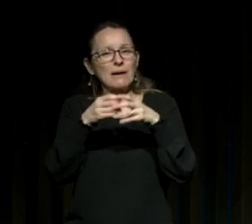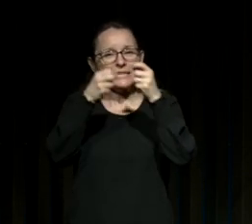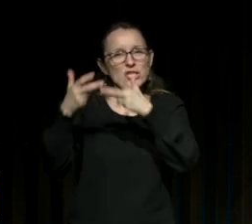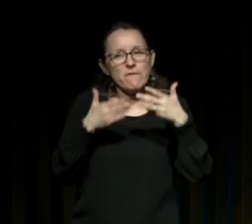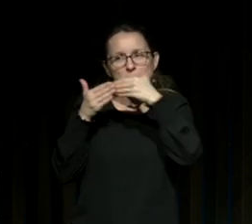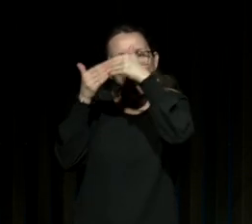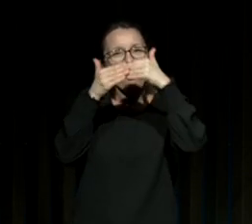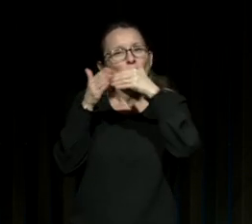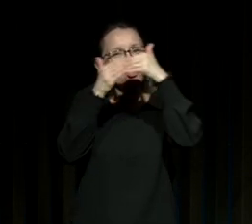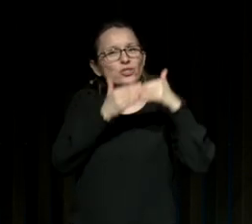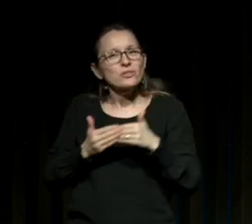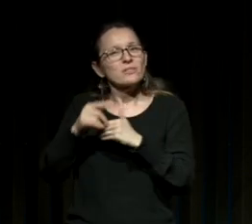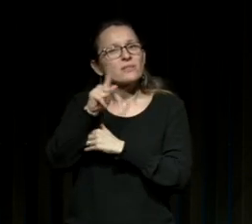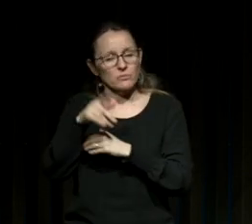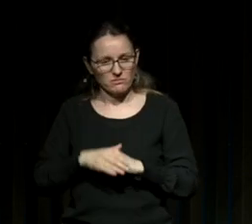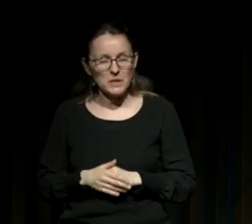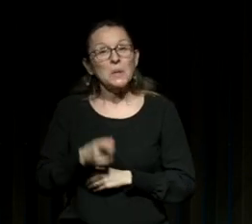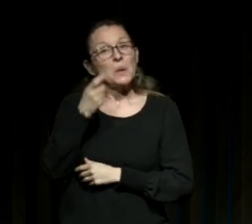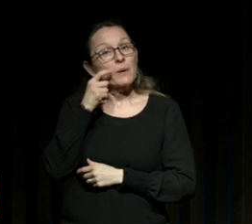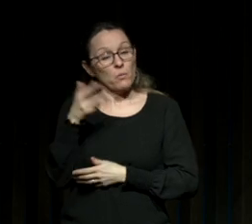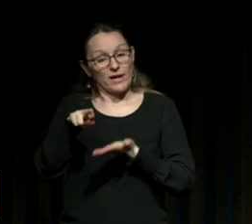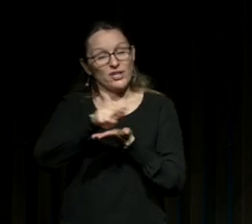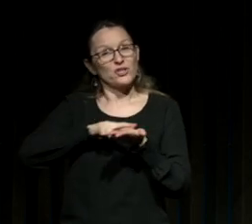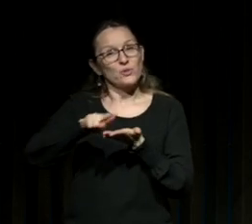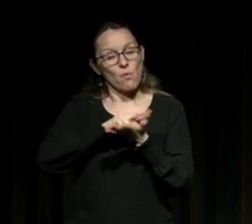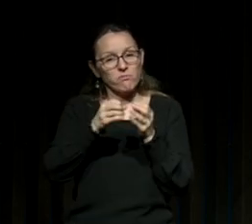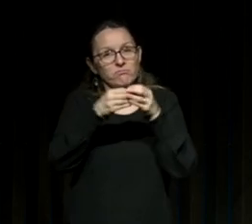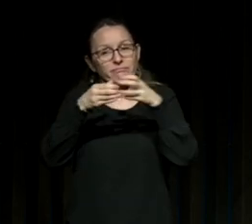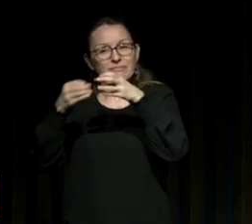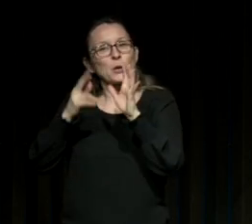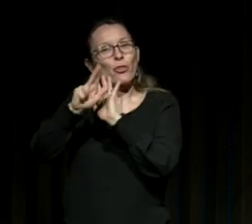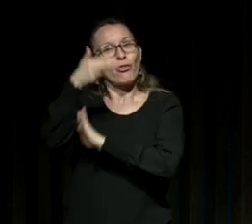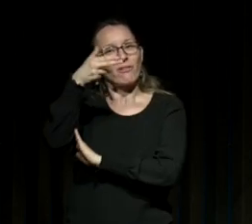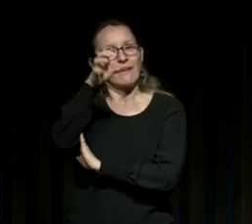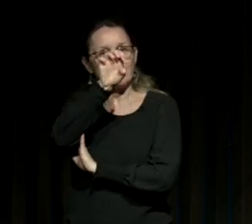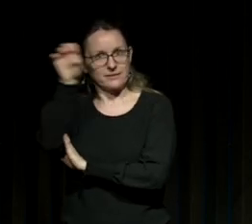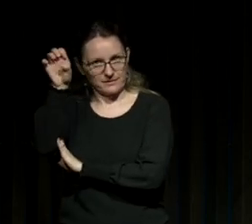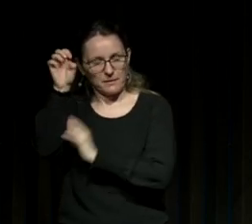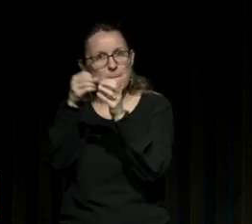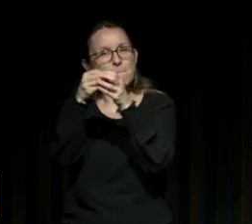les régions les plus touchées sont les régions du nord-est avec en particulier le nord avec